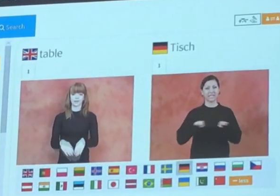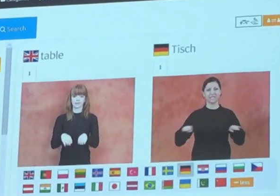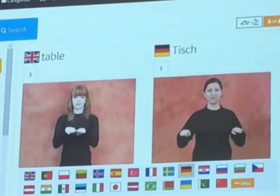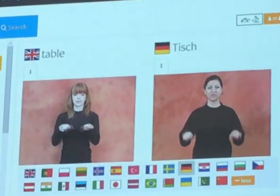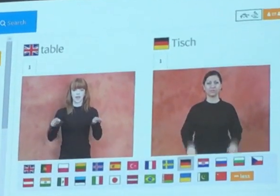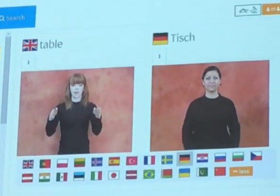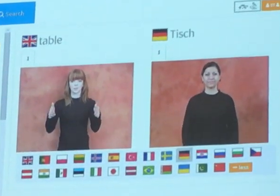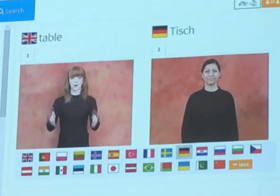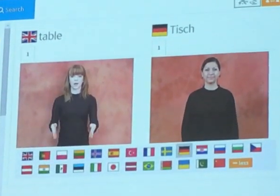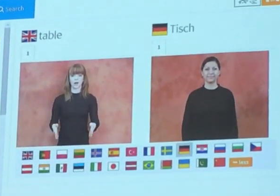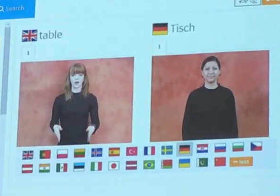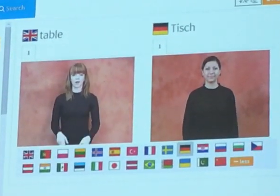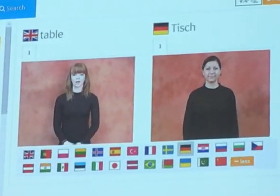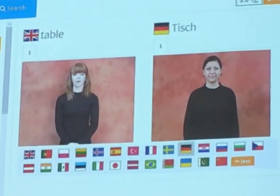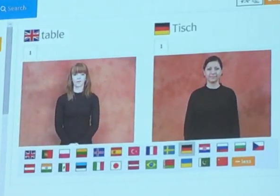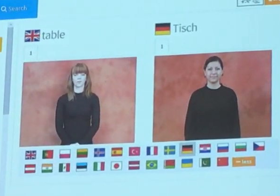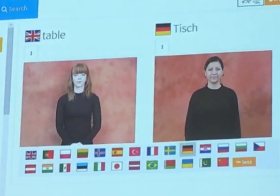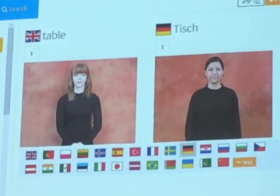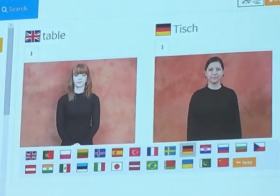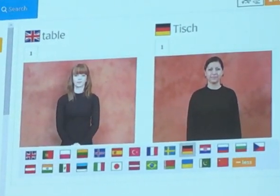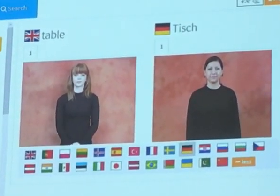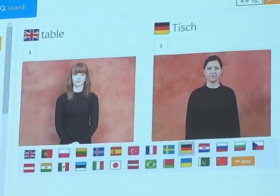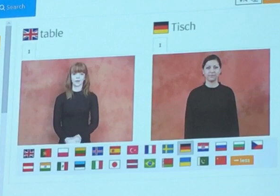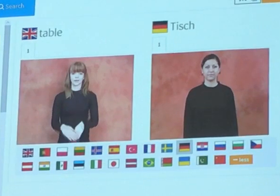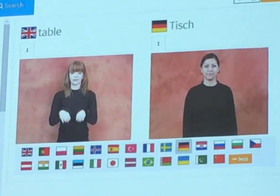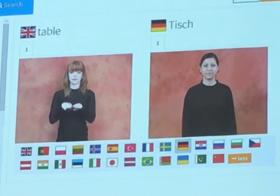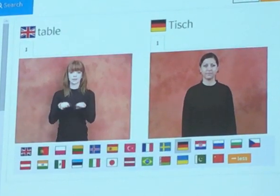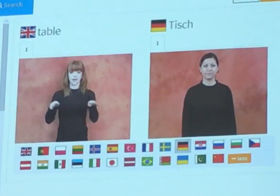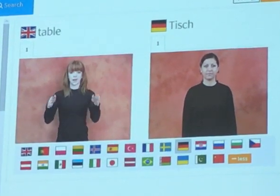also benutzen wir nicht die physische Bewegung, sondern die Form des Objekts